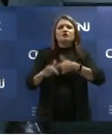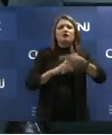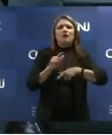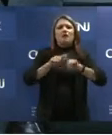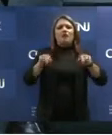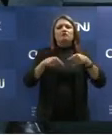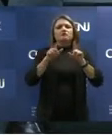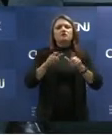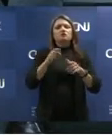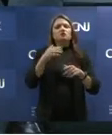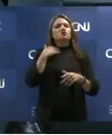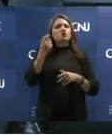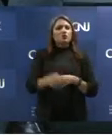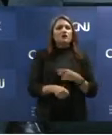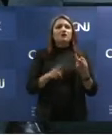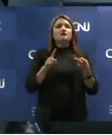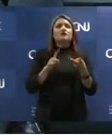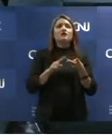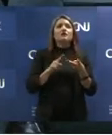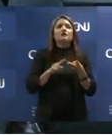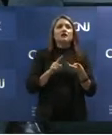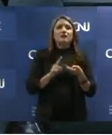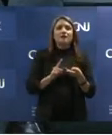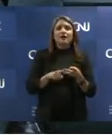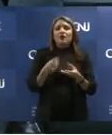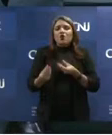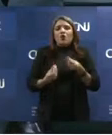da conduta do magistrado para demonstrar